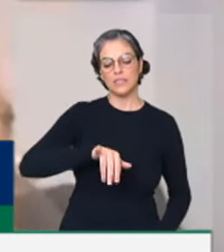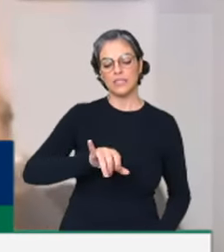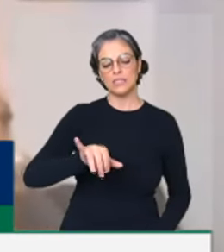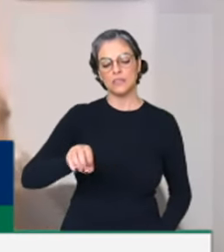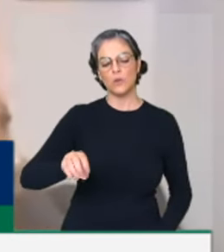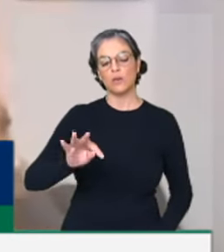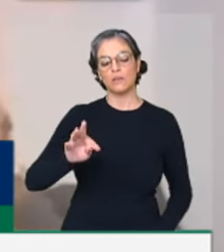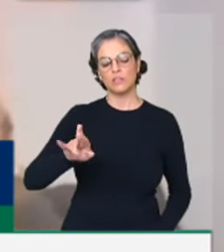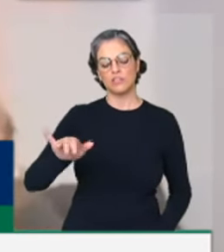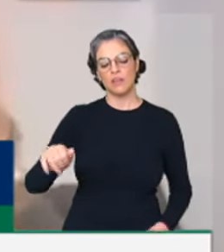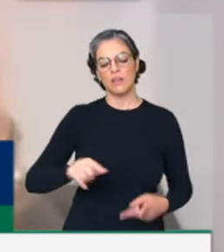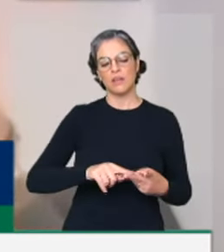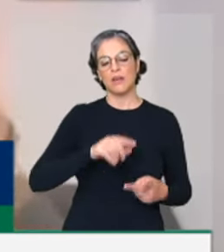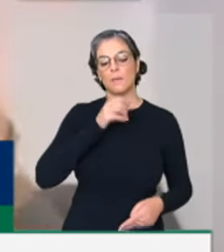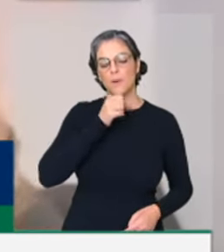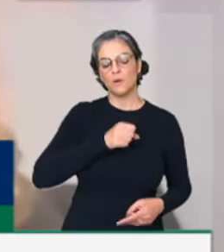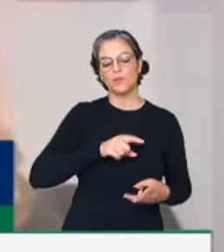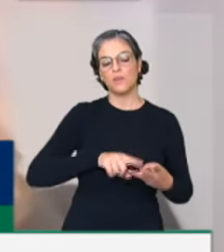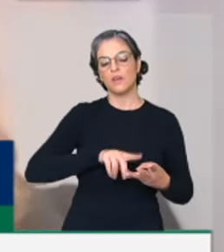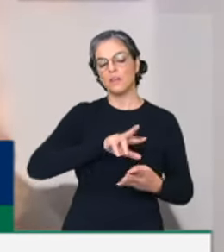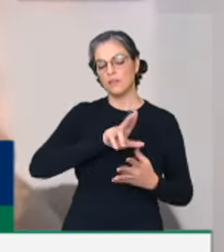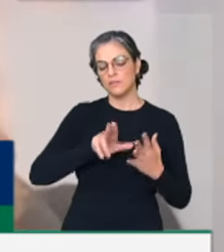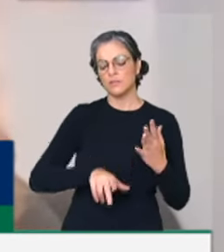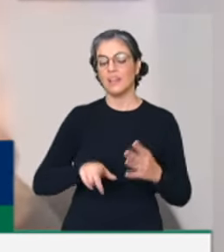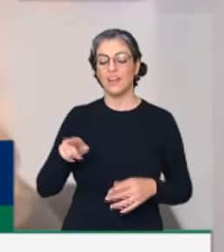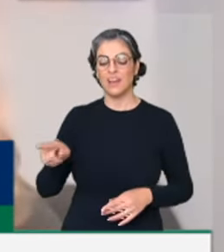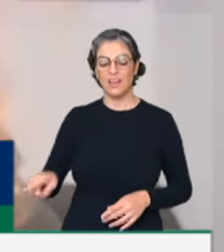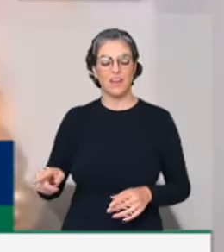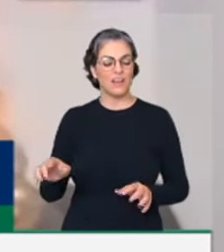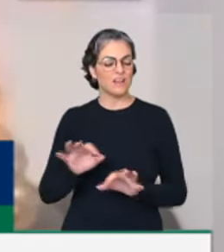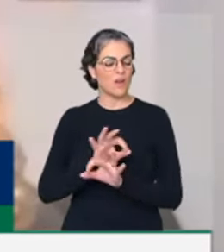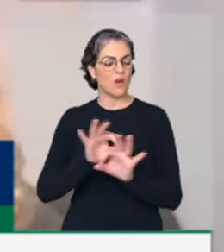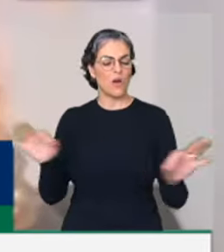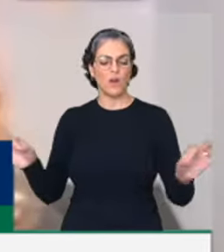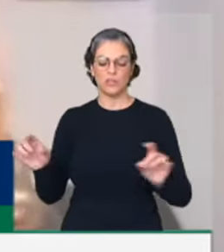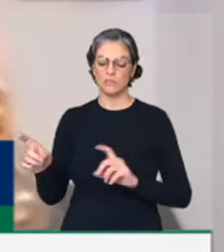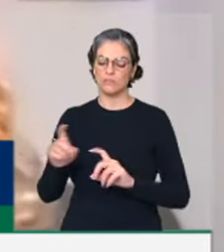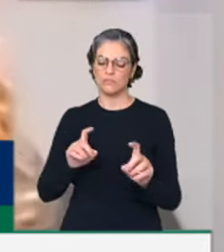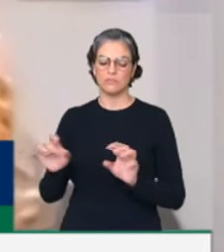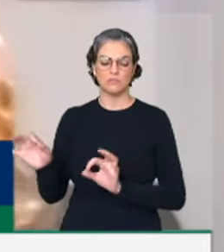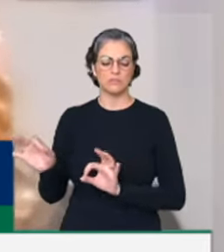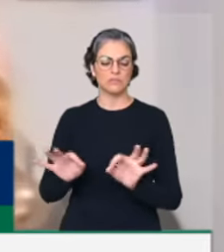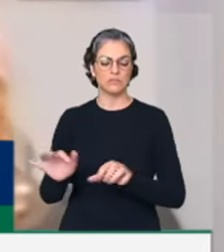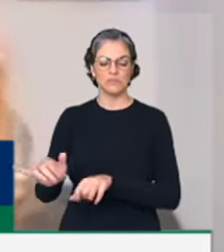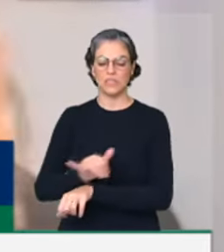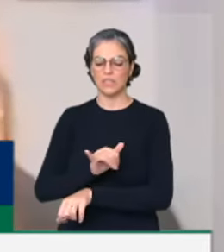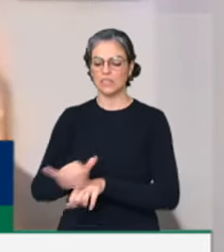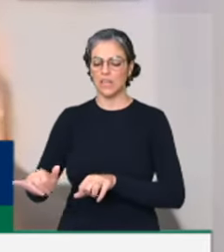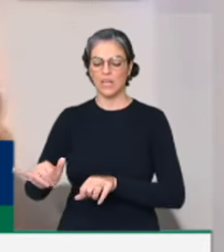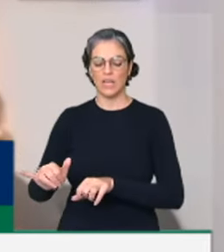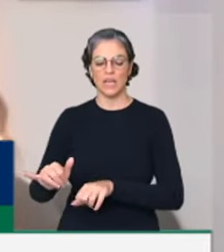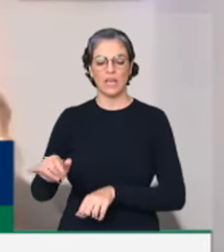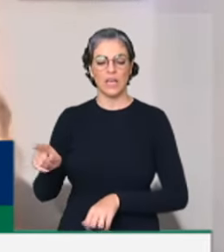GRANDE ESTRATEGISTA, UM GRANDE.... QUE TINHA UM GRANDE DOMÍNIO DA TÁ TICA, UM GRANDE ESPECIALISTA DO MUNDO DO PETRÓLEO, ESSE BRASILEIRO